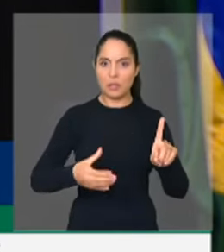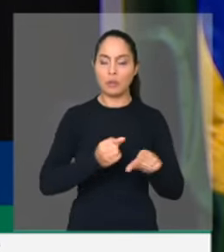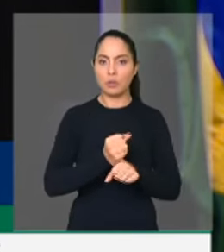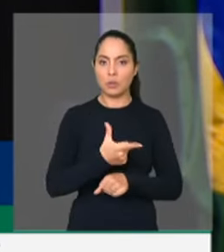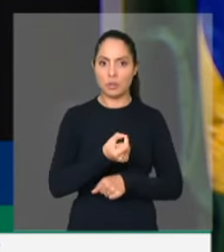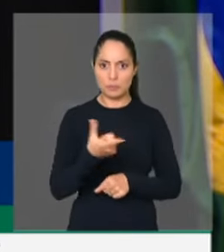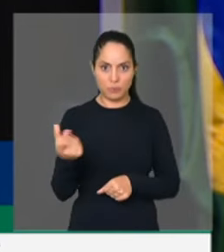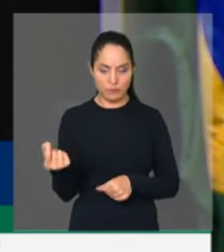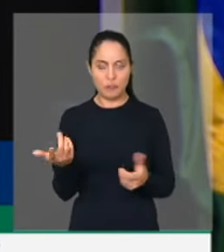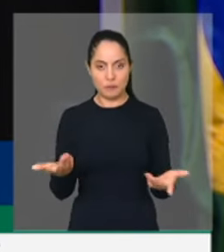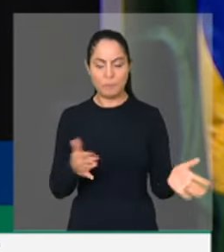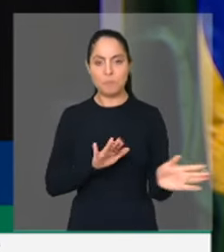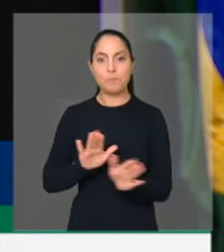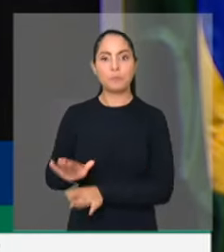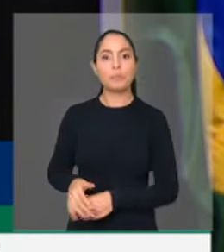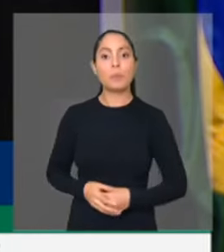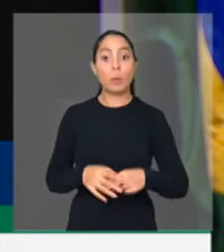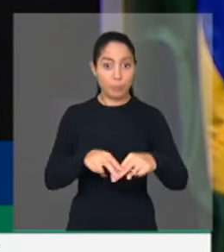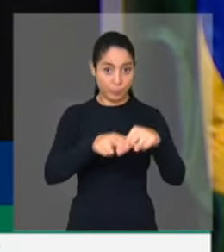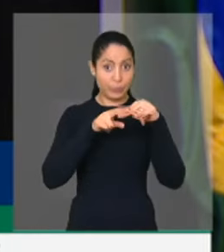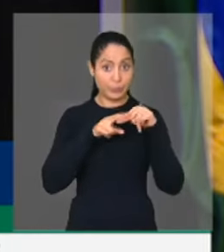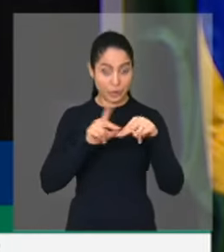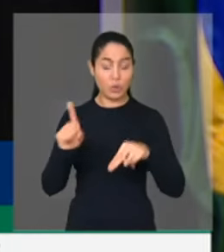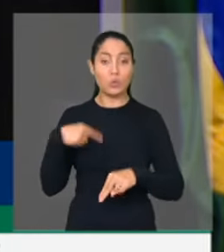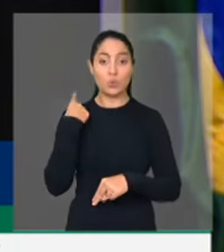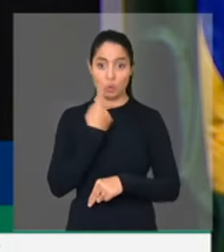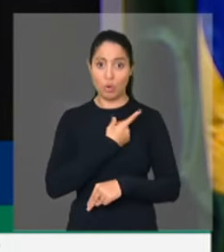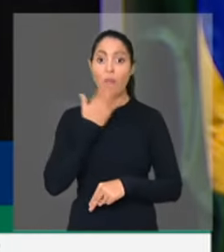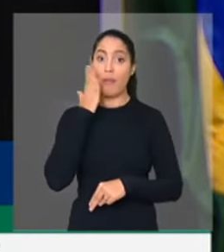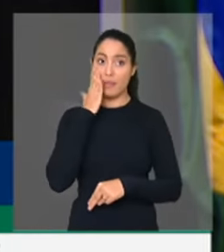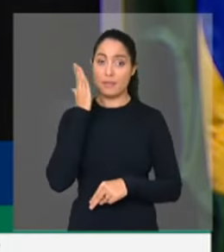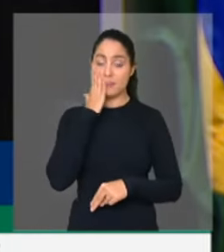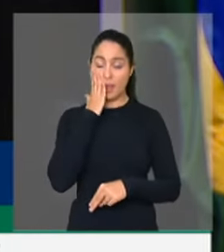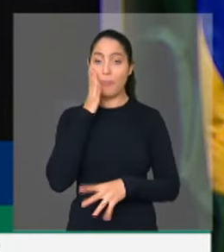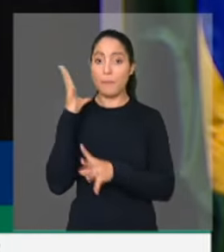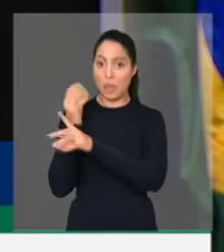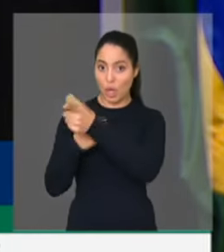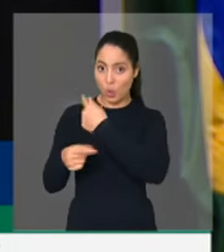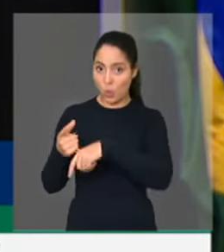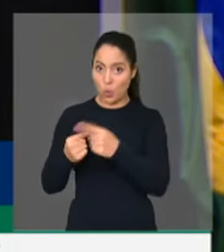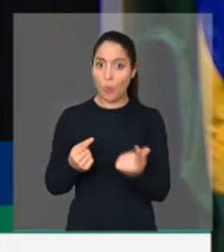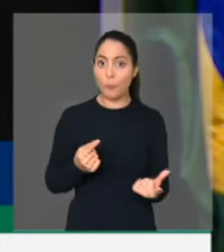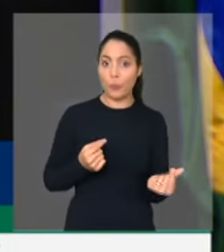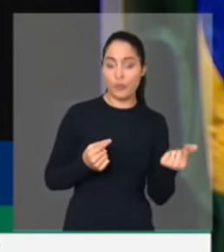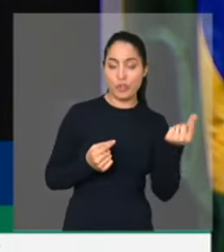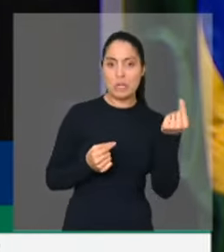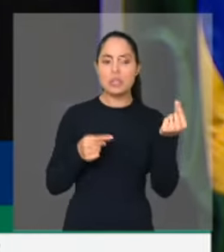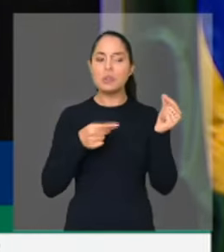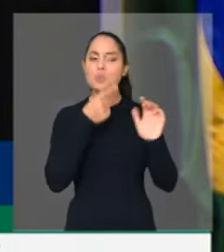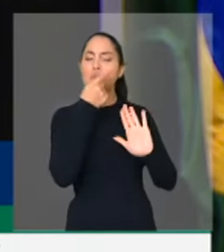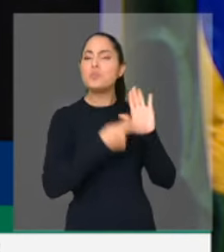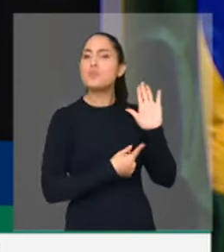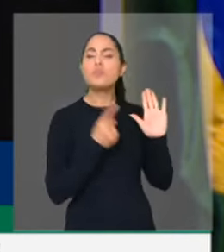DE RESGUARDO ECONÔMICO E FINANCEIRO, O PRÓPRIO PROJETO PREVÊ... QUE O PODER EXECUTIVO ESTIMARÁO MONTANTE DE RENÚNCIA FISCAL INCLUINDO-NO DEMONSTRATIVO QUE